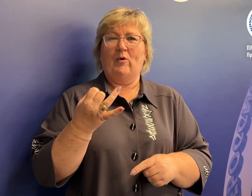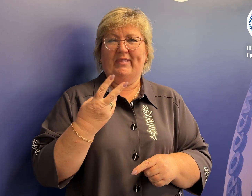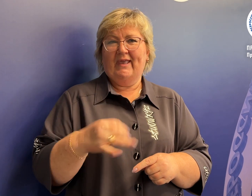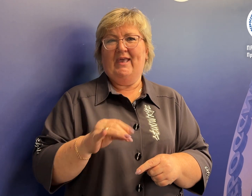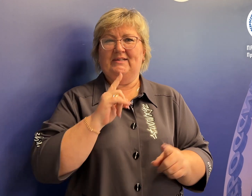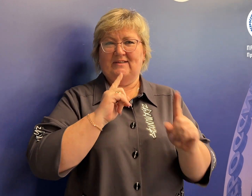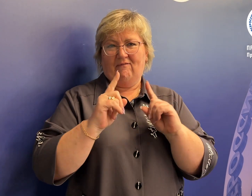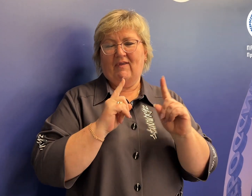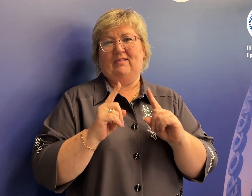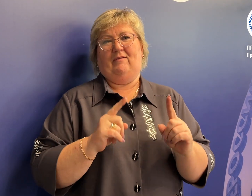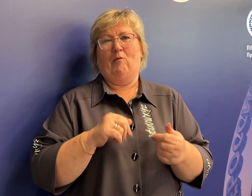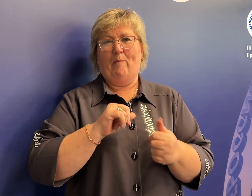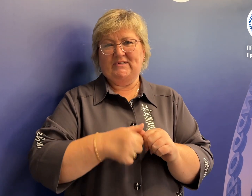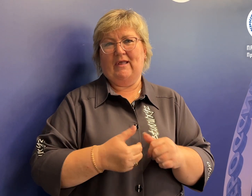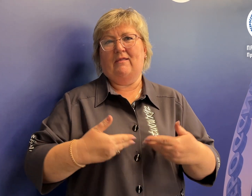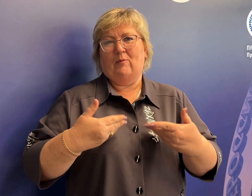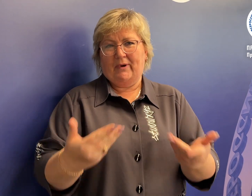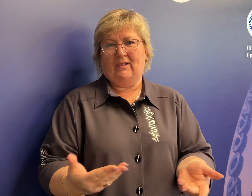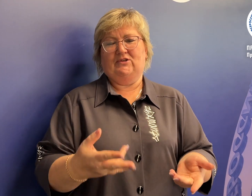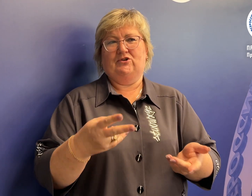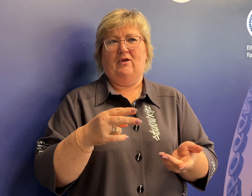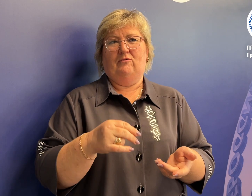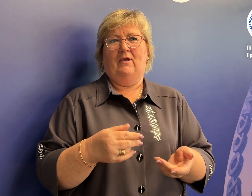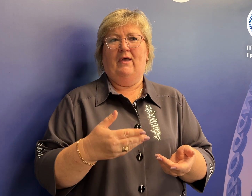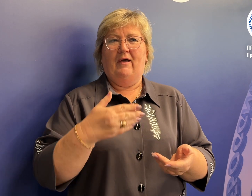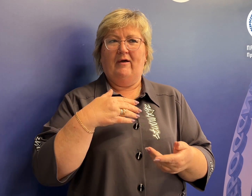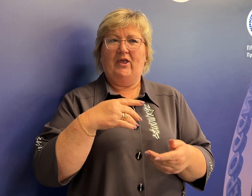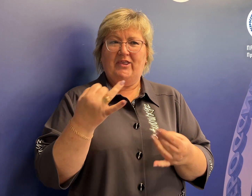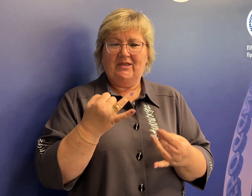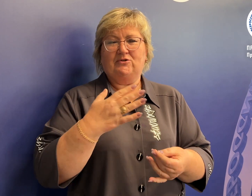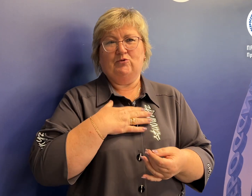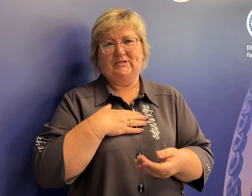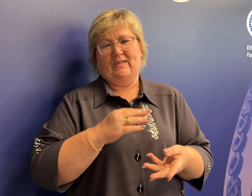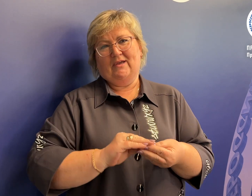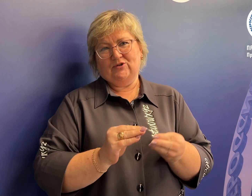Так как сотрудничаем с местными властями, нас постоянно приглашают на совещания.